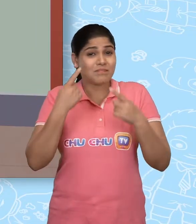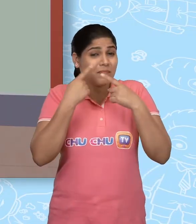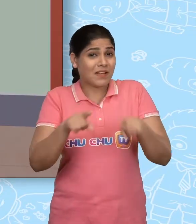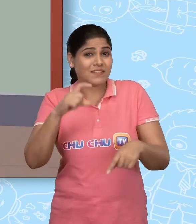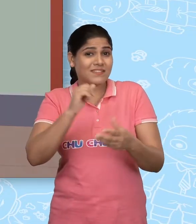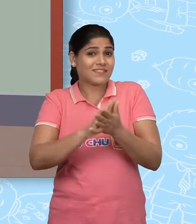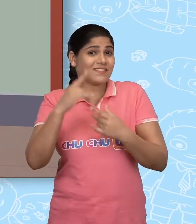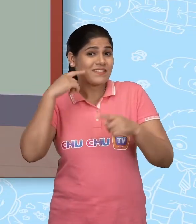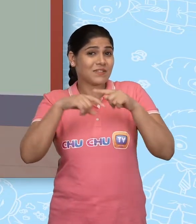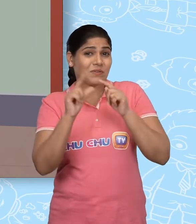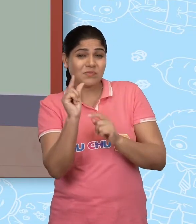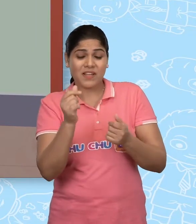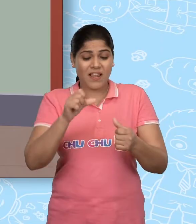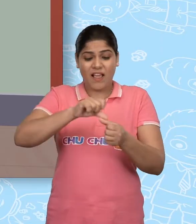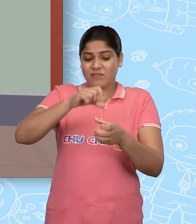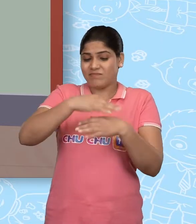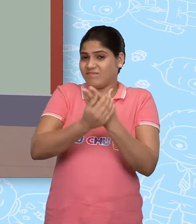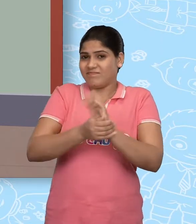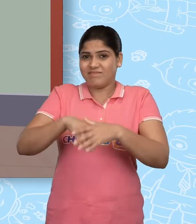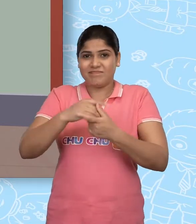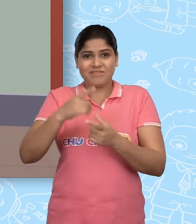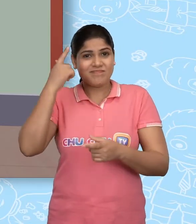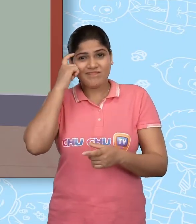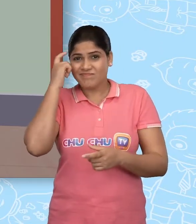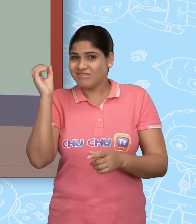पर Chiku ने फिर भी अपने हाथ धोने की नहीं सोंची